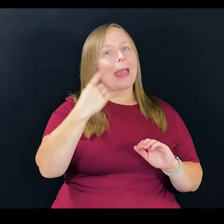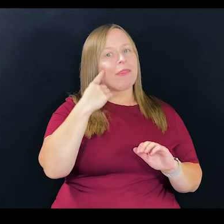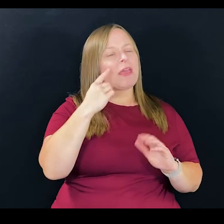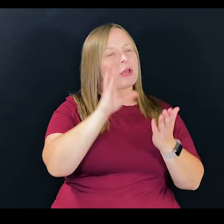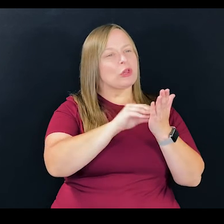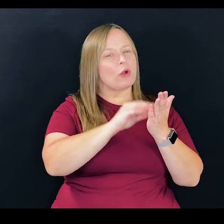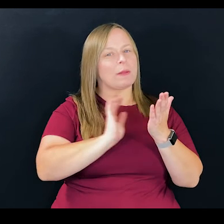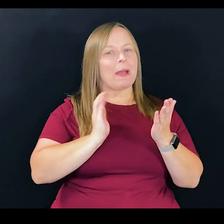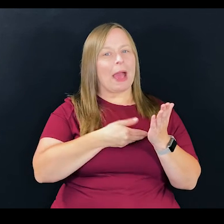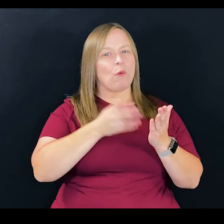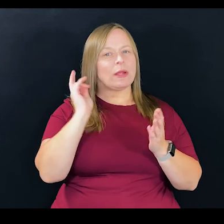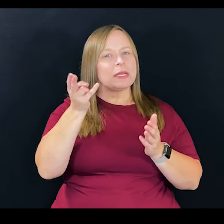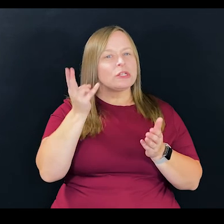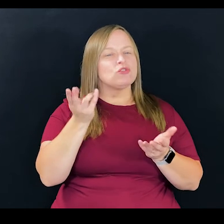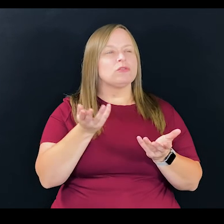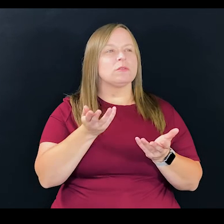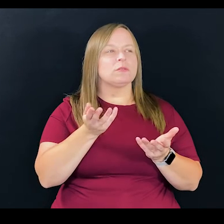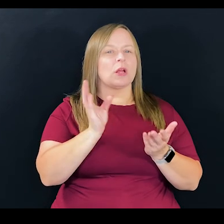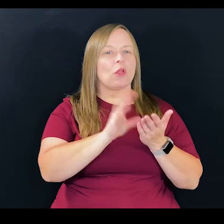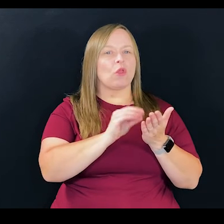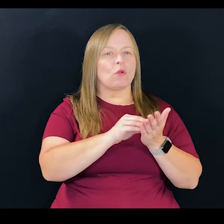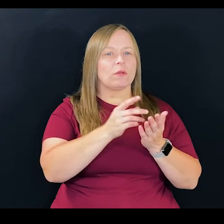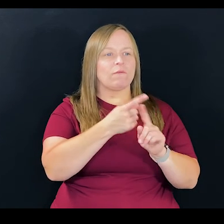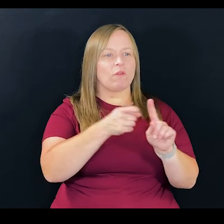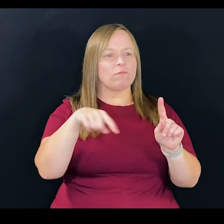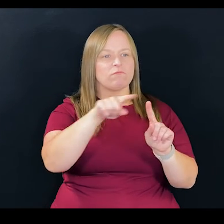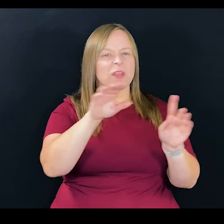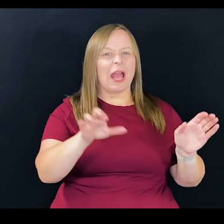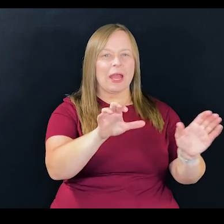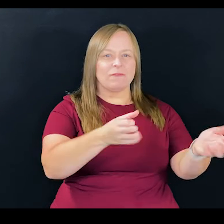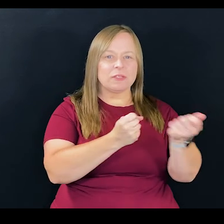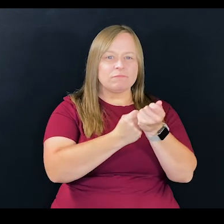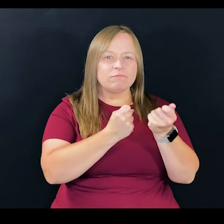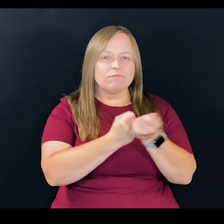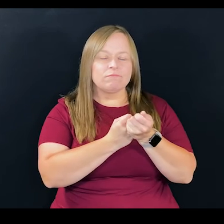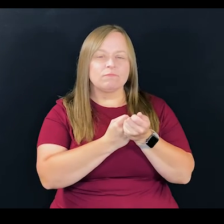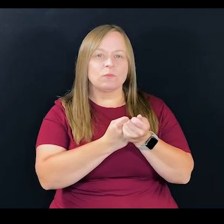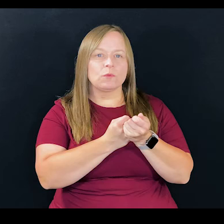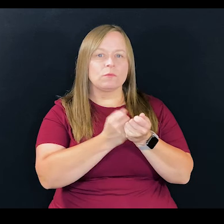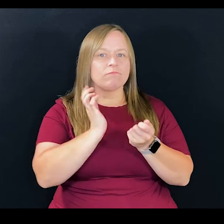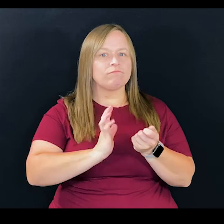Y pienso que aprender nuestra historia y aprender de los activistas